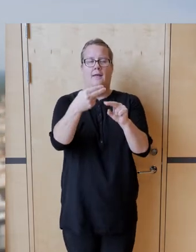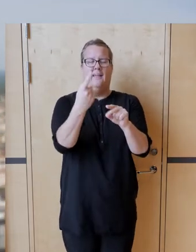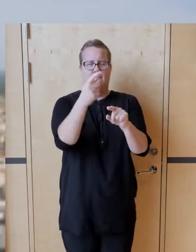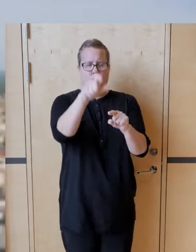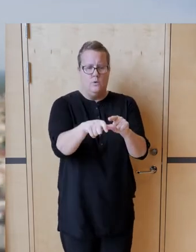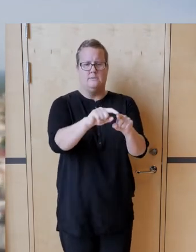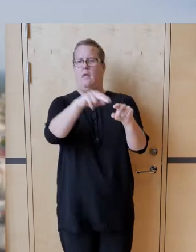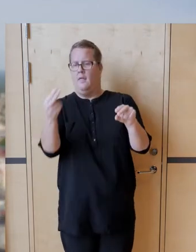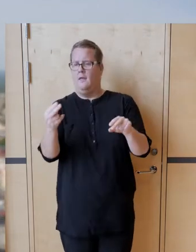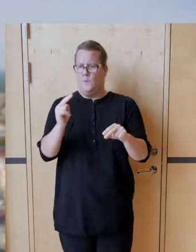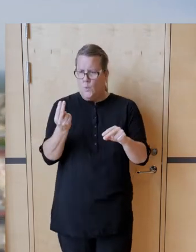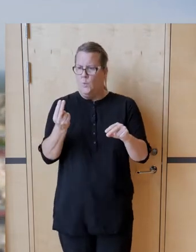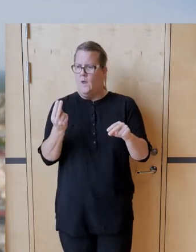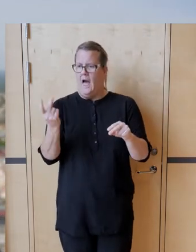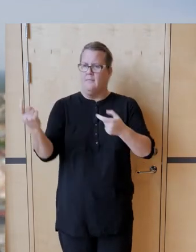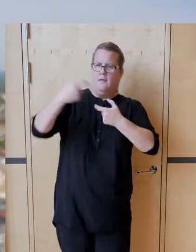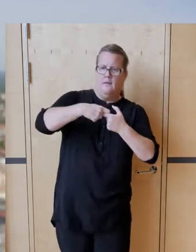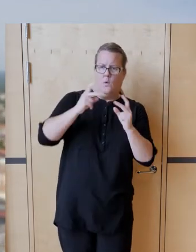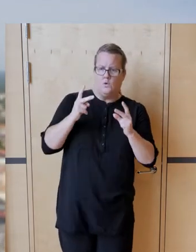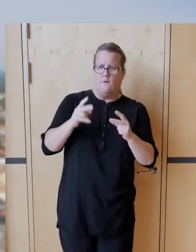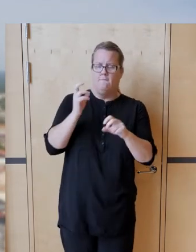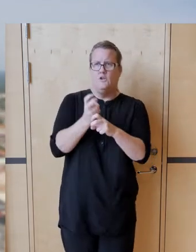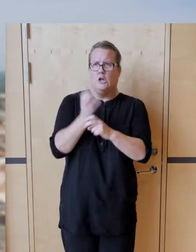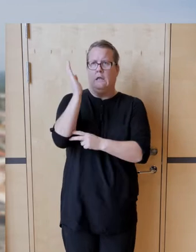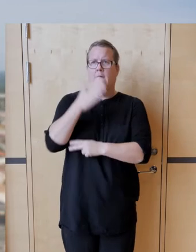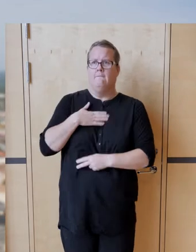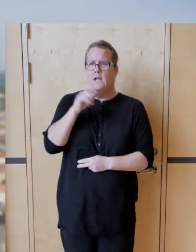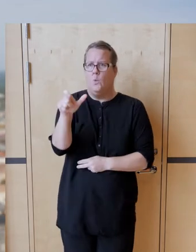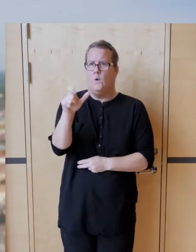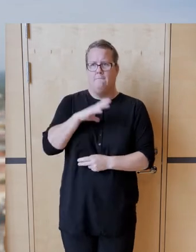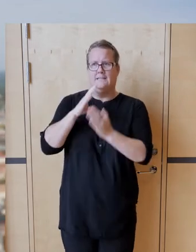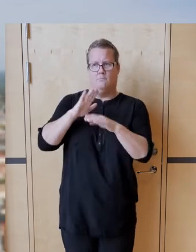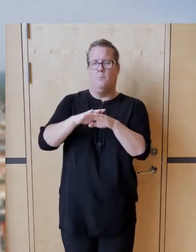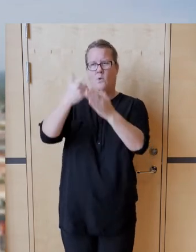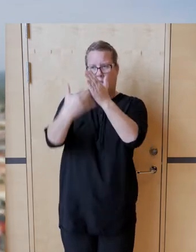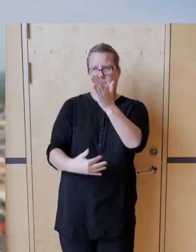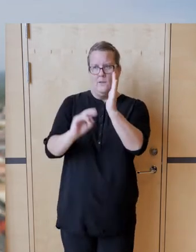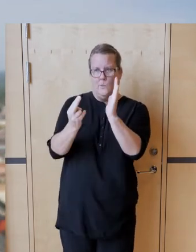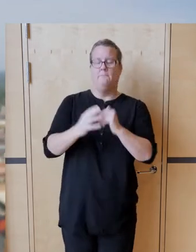Som kommer innehålla försiktiga roligt ett tag nu finns med på listan och så längst ner där de har gjort i Marko